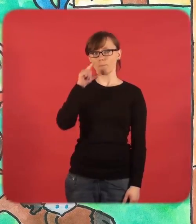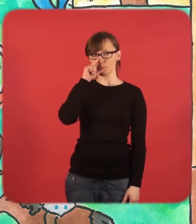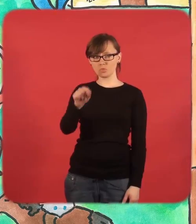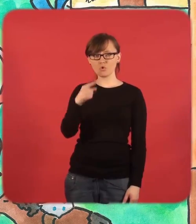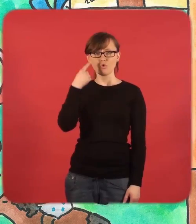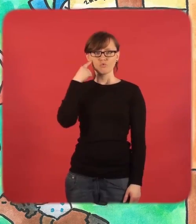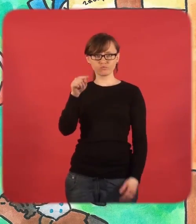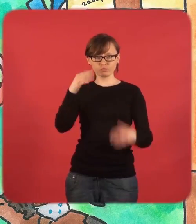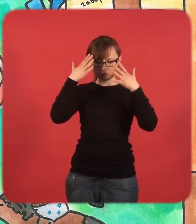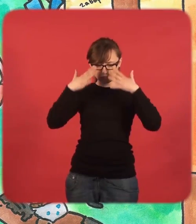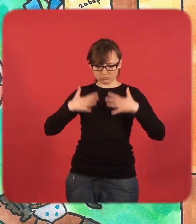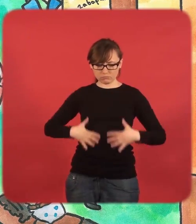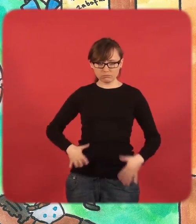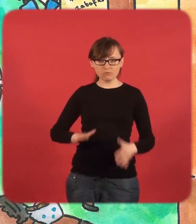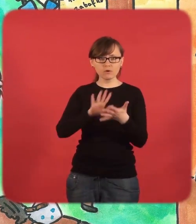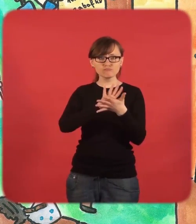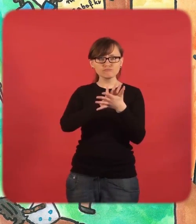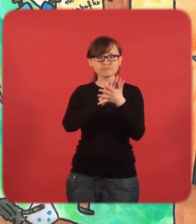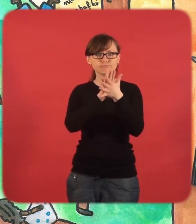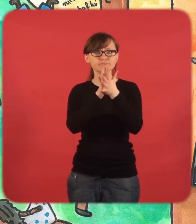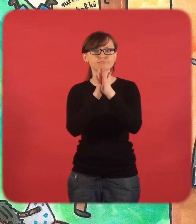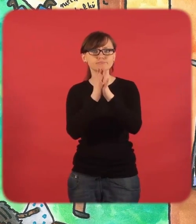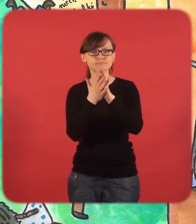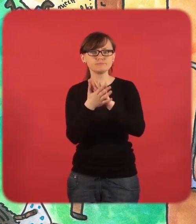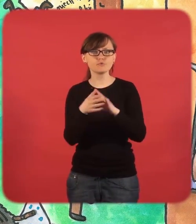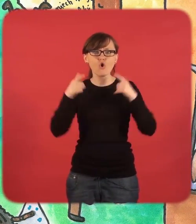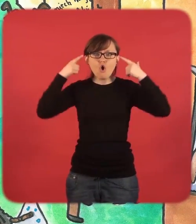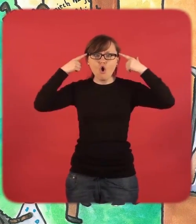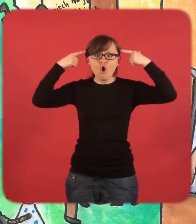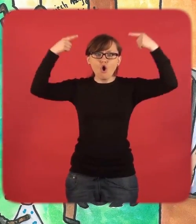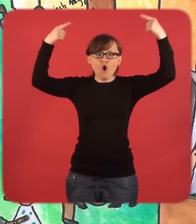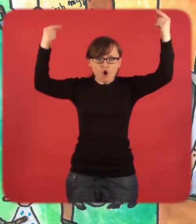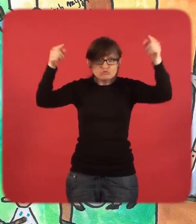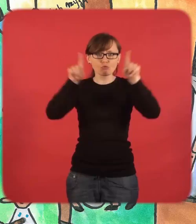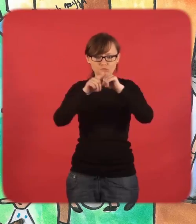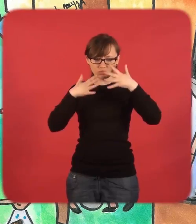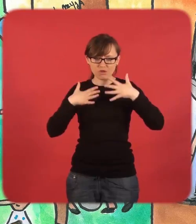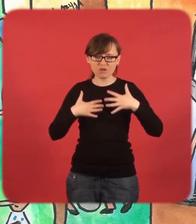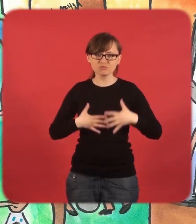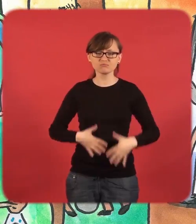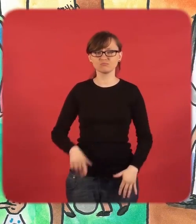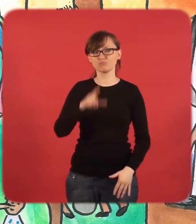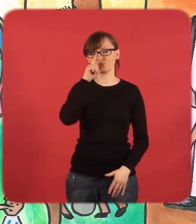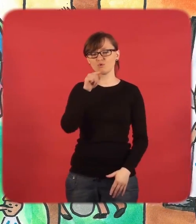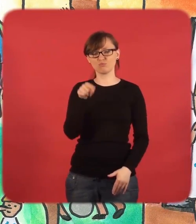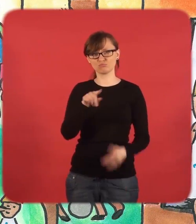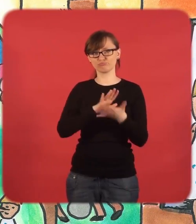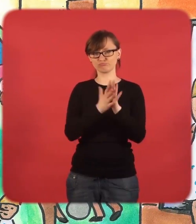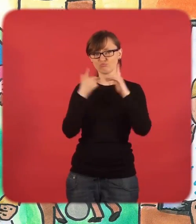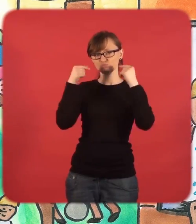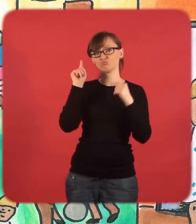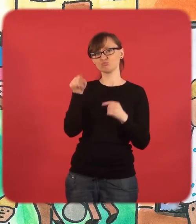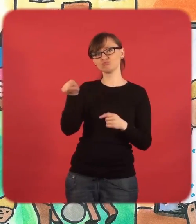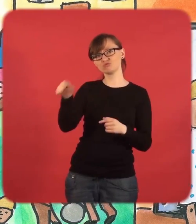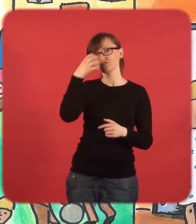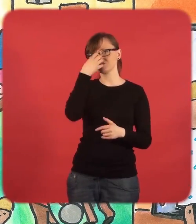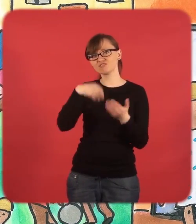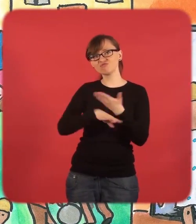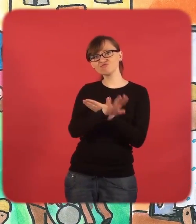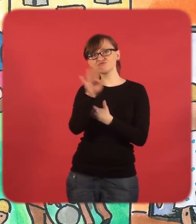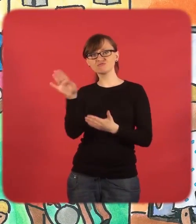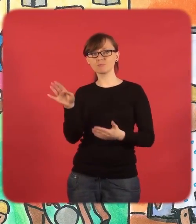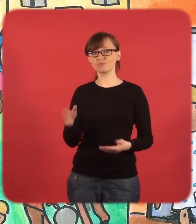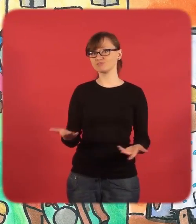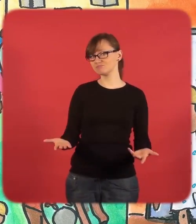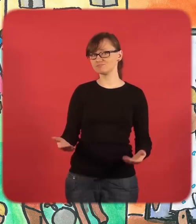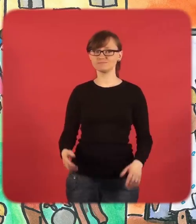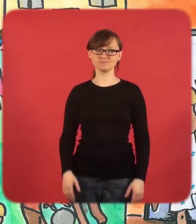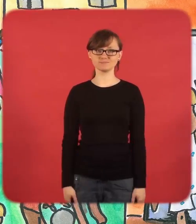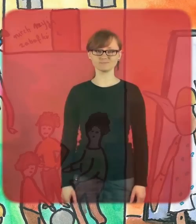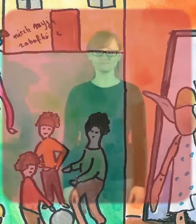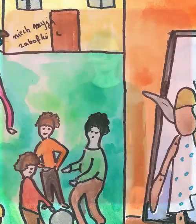Wkrótce cały zamienił się w osła i musiał występować w cyrku.